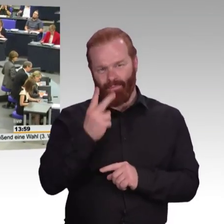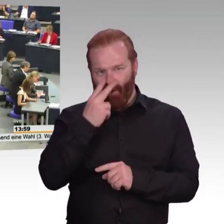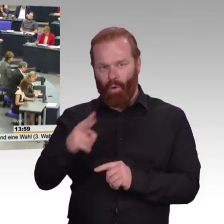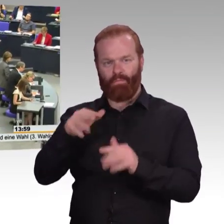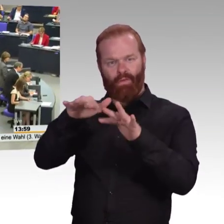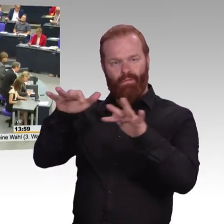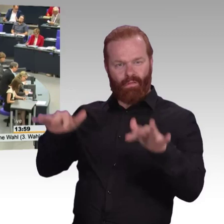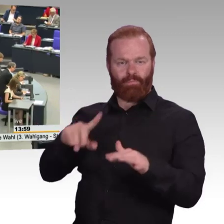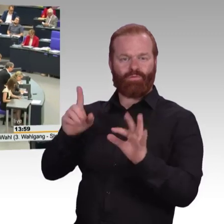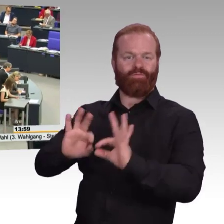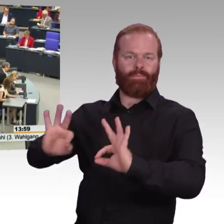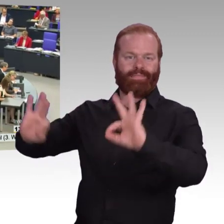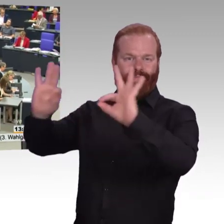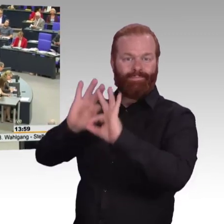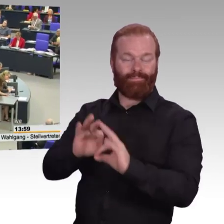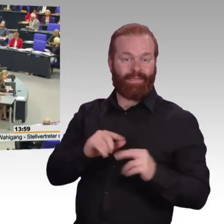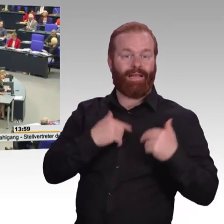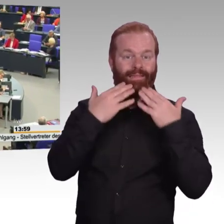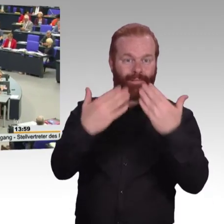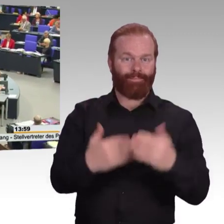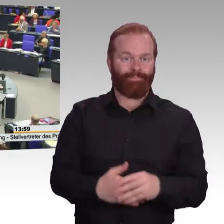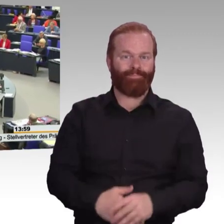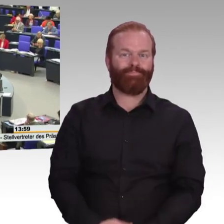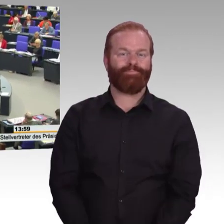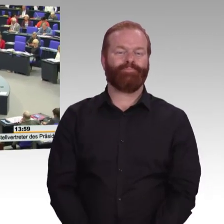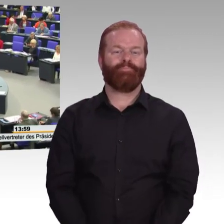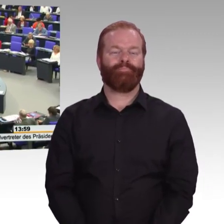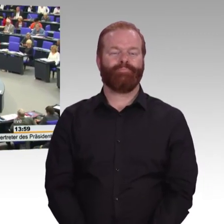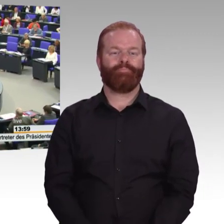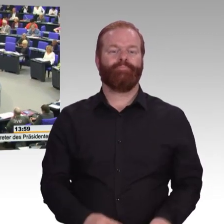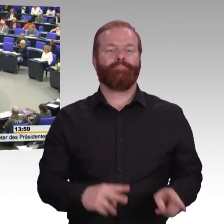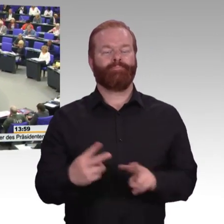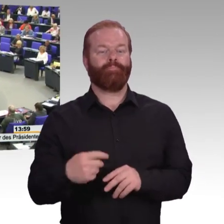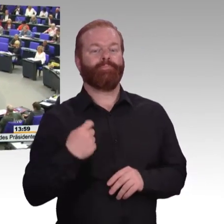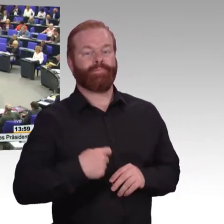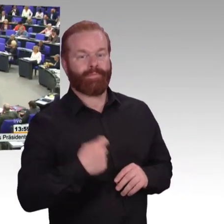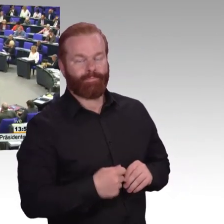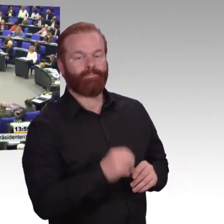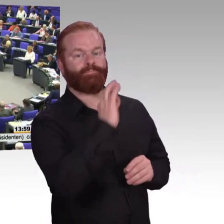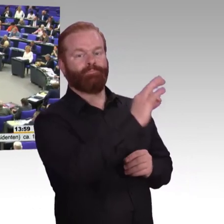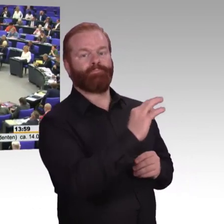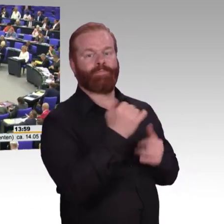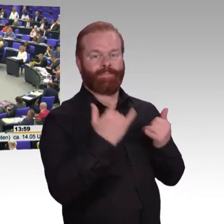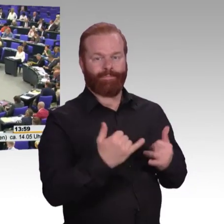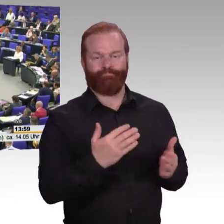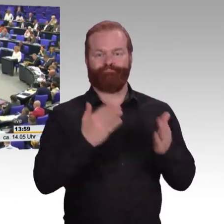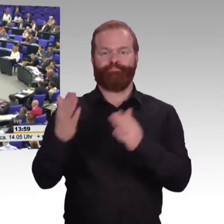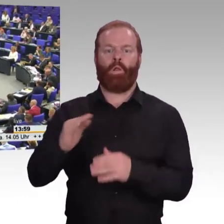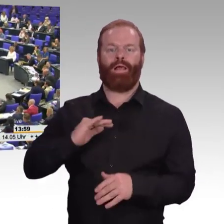(Rednerwechsel) Sehr geehrte Frau Präsidentin, meine Damen und Herren, der Kinderrechtsausschuss der Vereinten Nationen sagt zur Lage